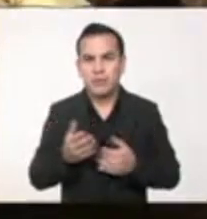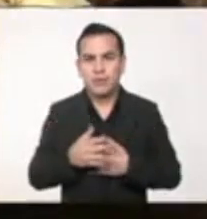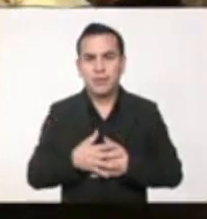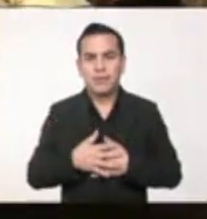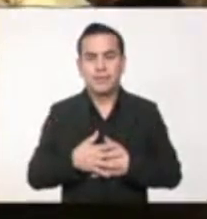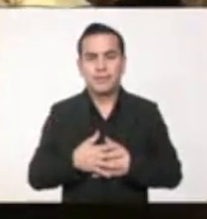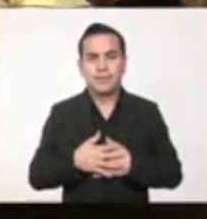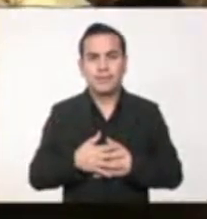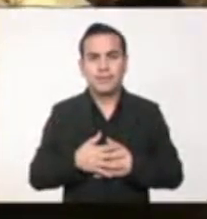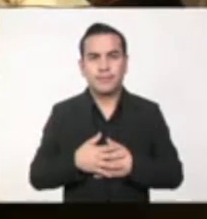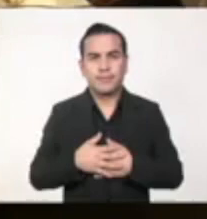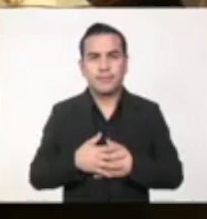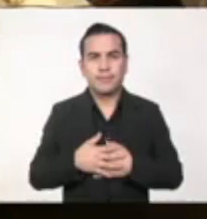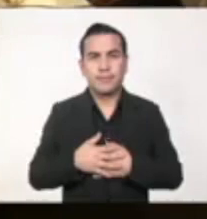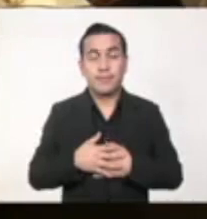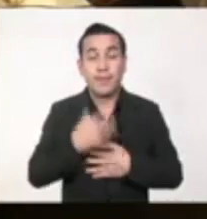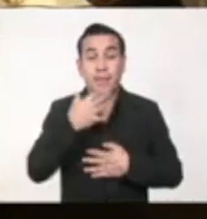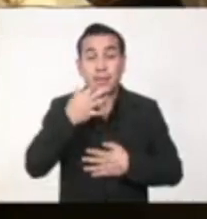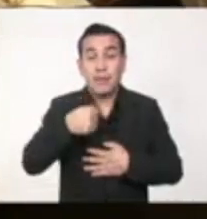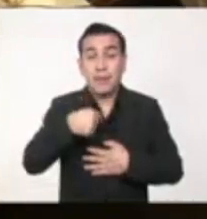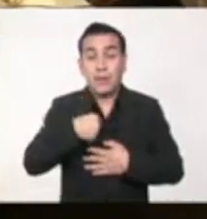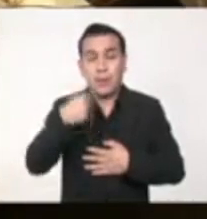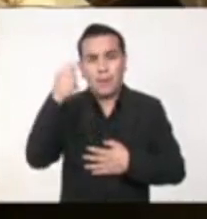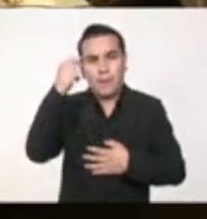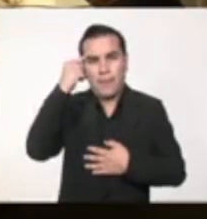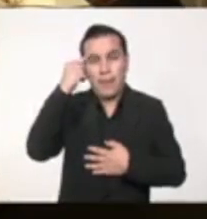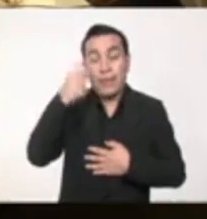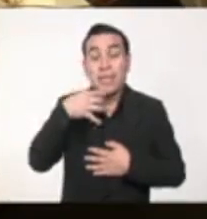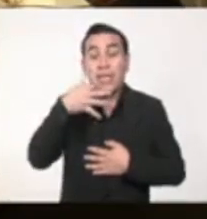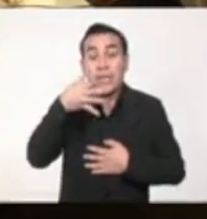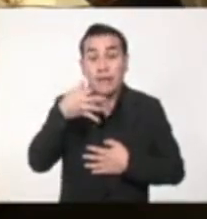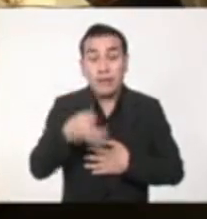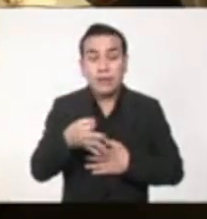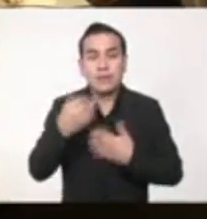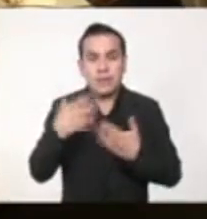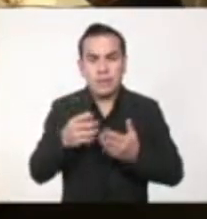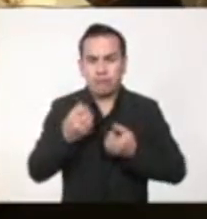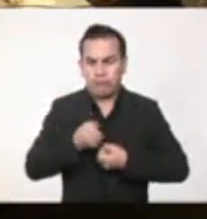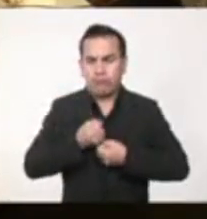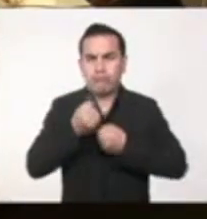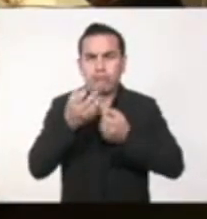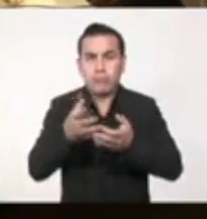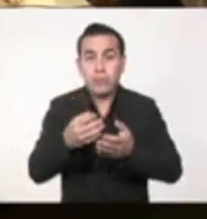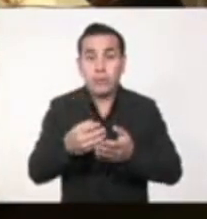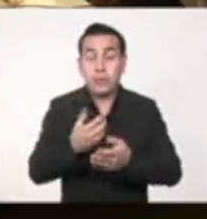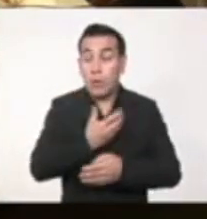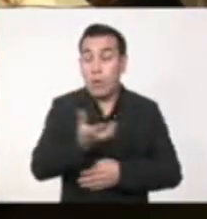A mí me parece y yo lo he dicho en varias ocasiones y se los digo de primera mano a ustedes que son nuestros amigos porque